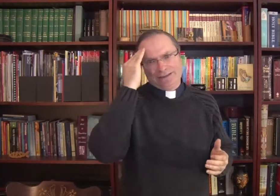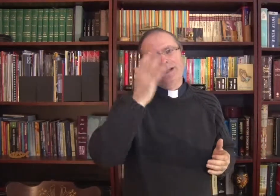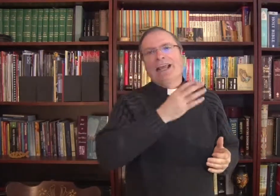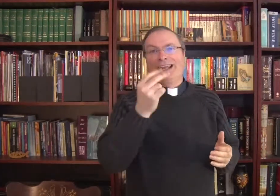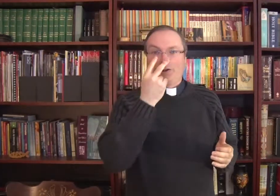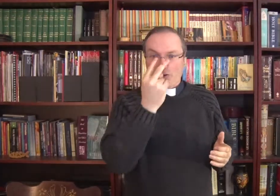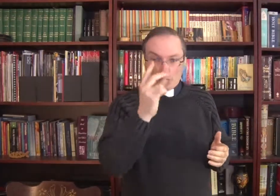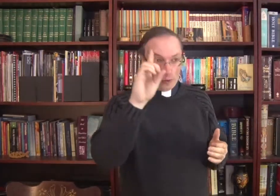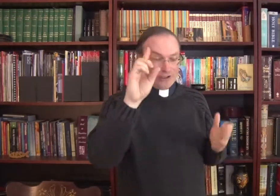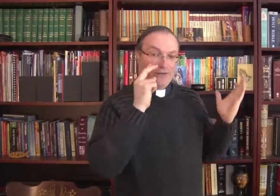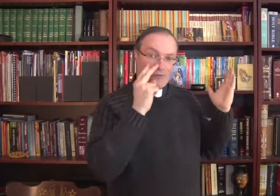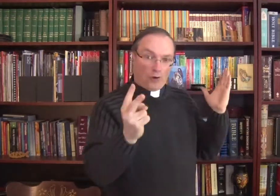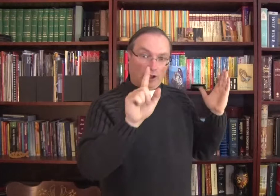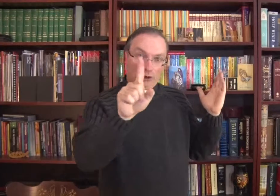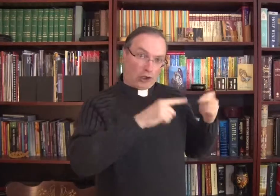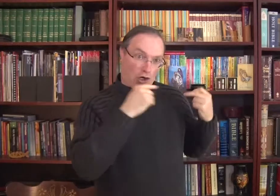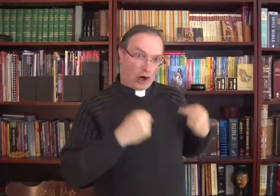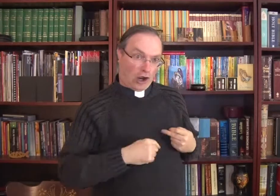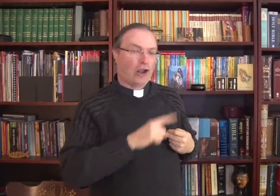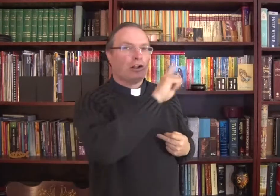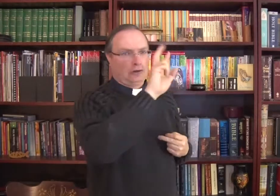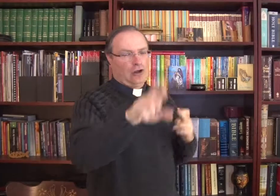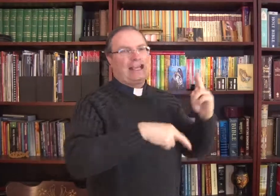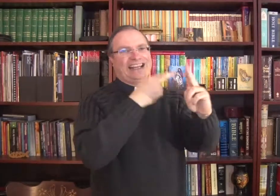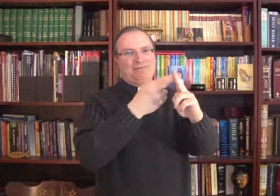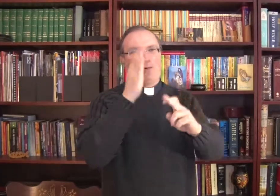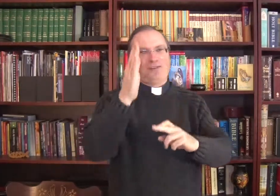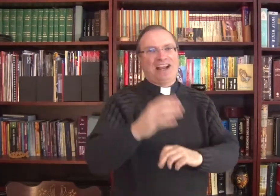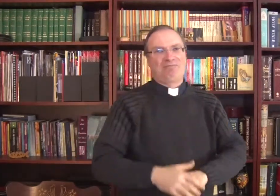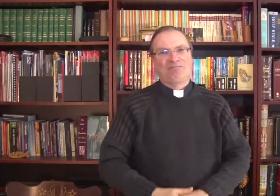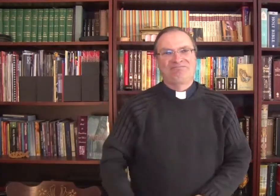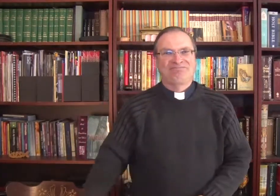et Dieu qui voit ton cœur te répondra.